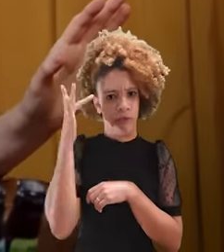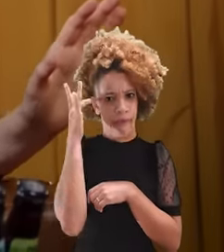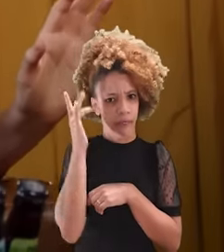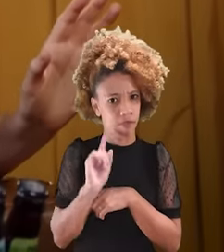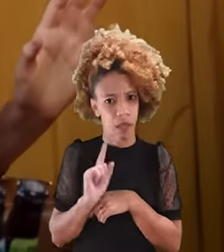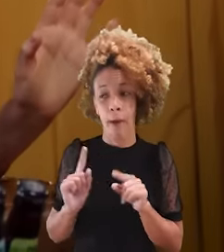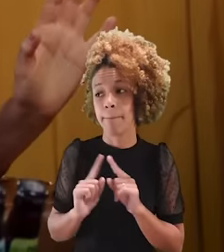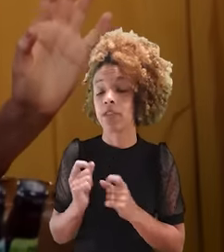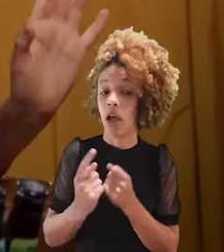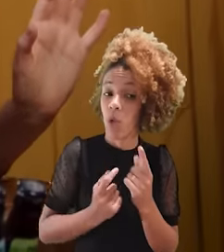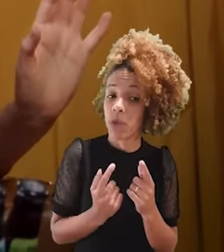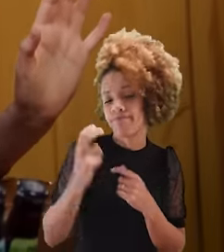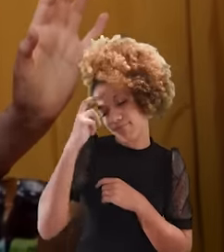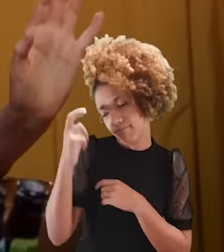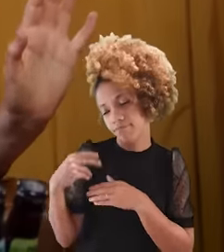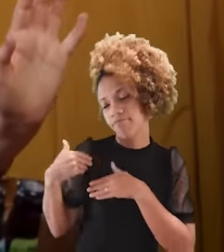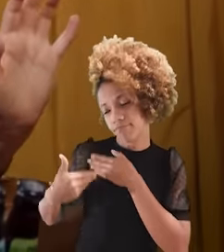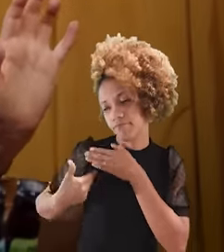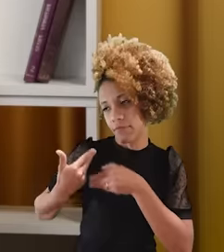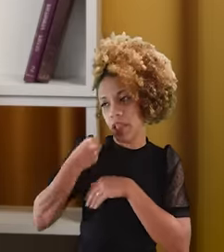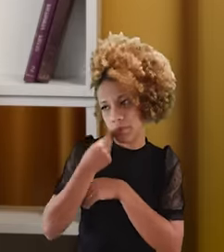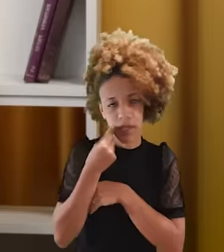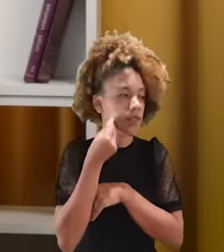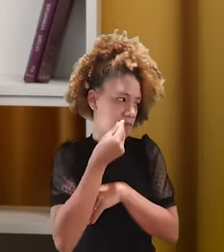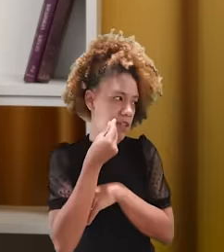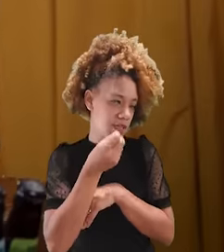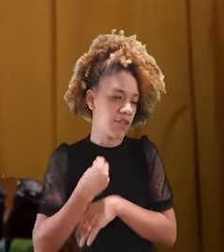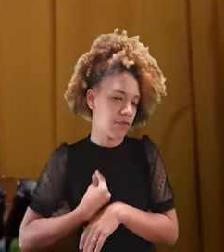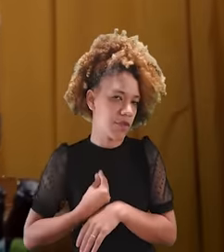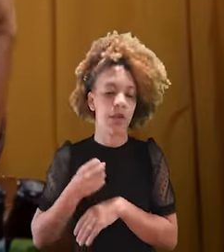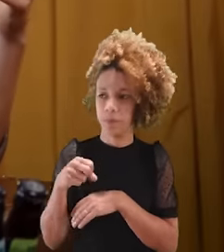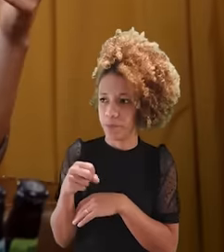dizendo algumas sabedorias que talvez eu tenha adquirido adquirido as pessoas tem uma historinha